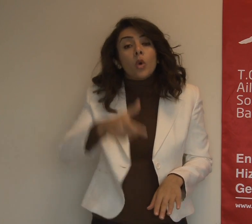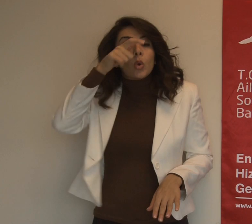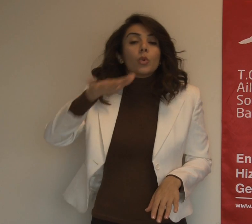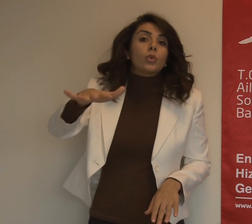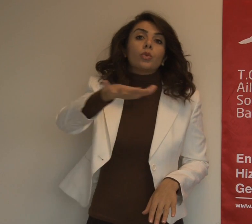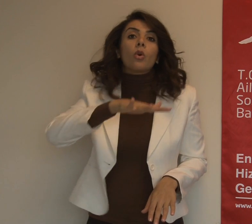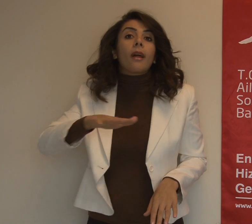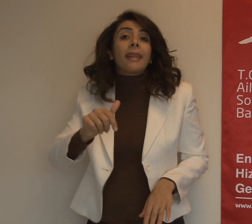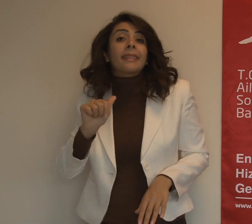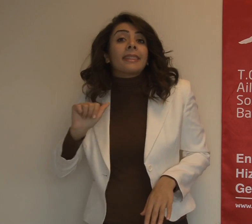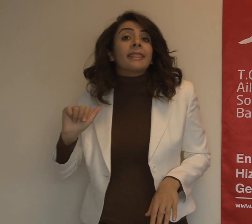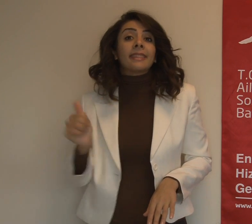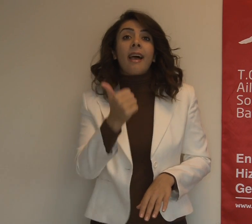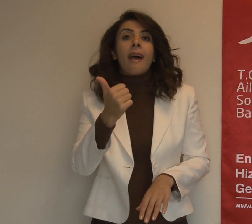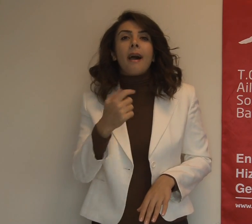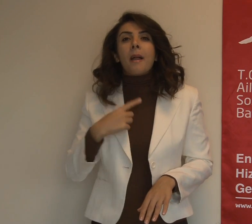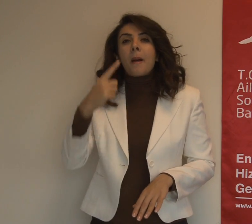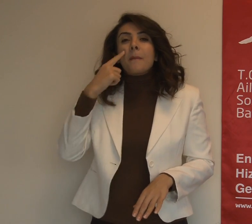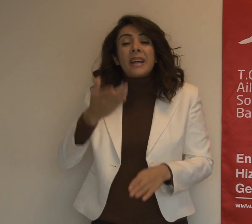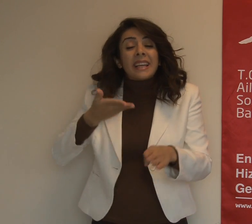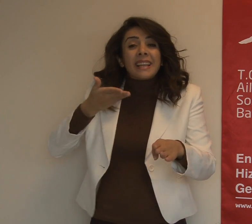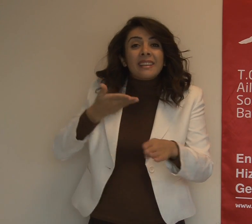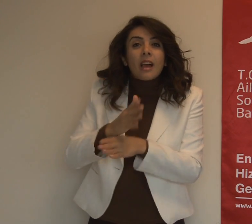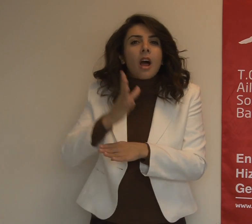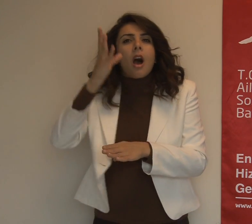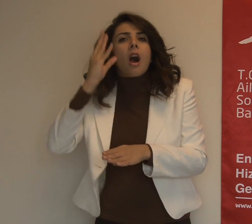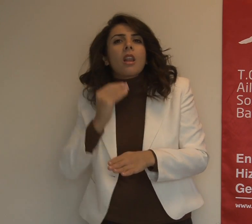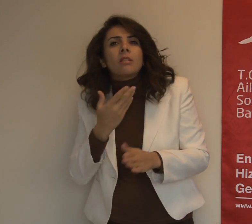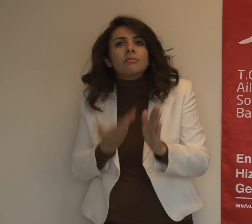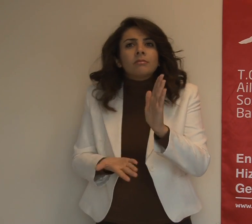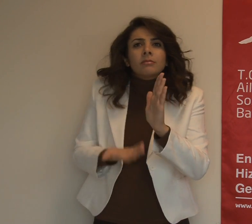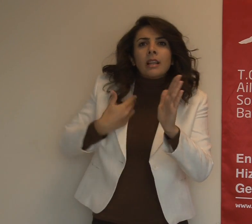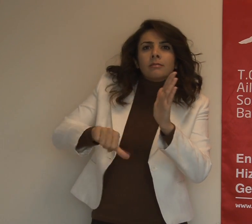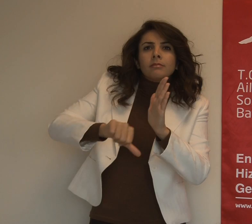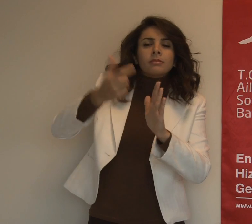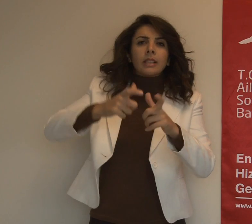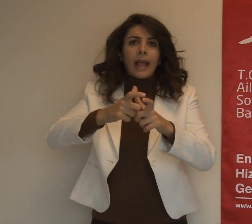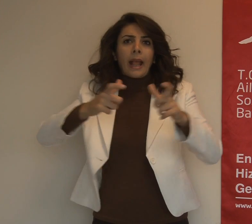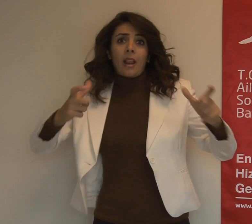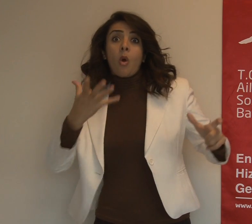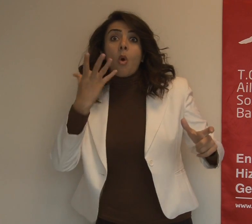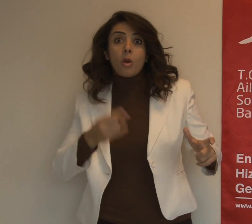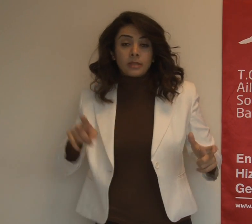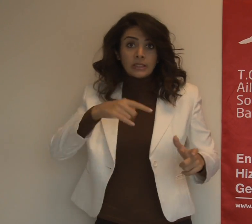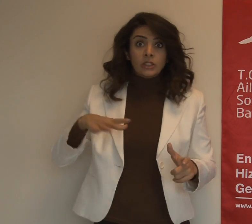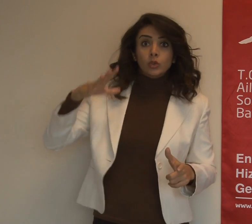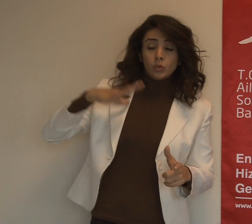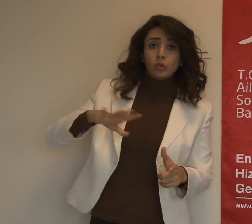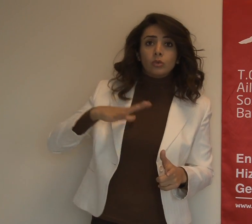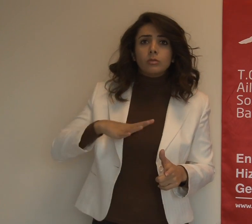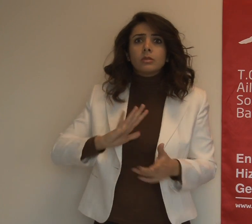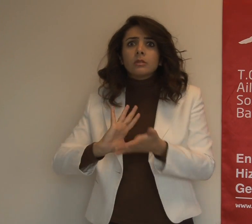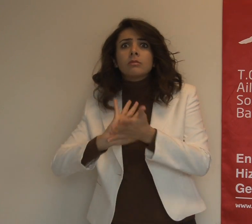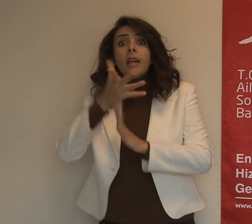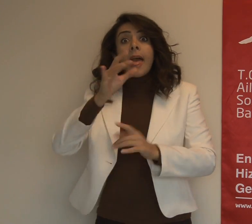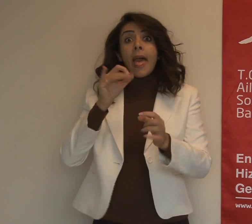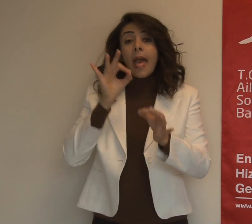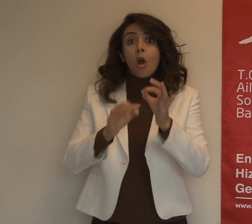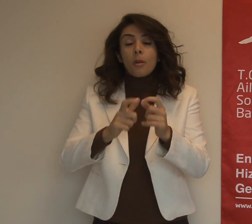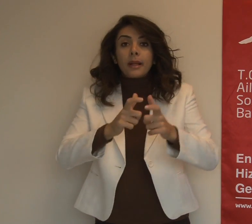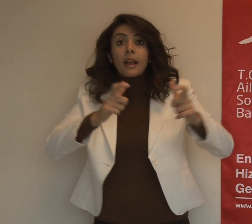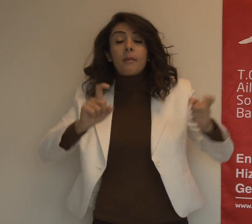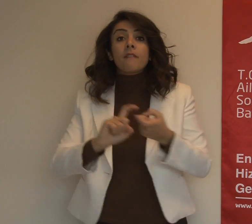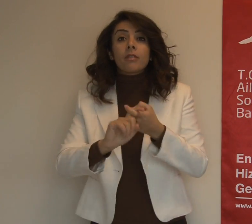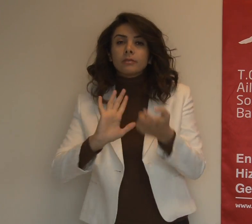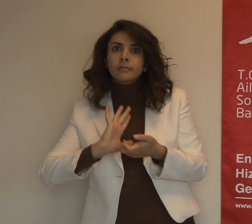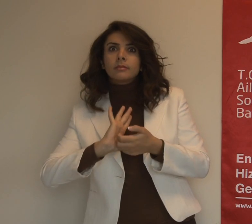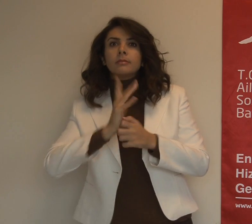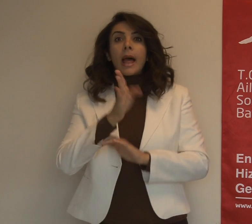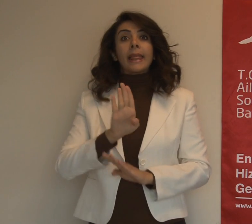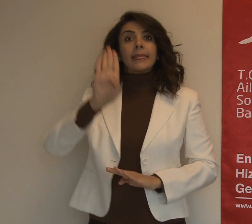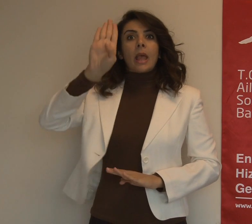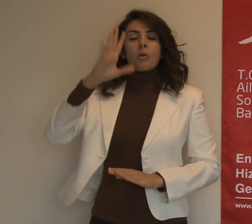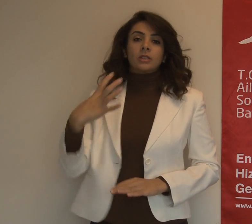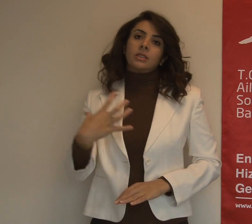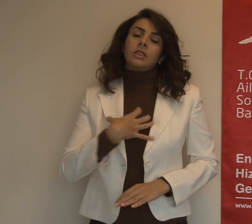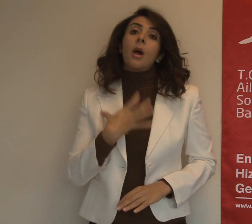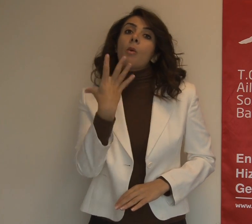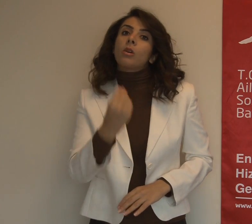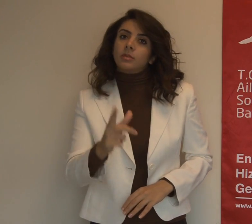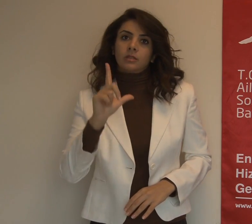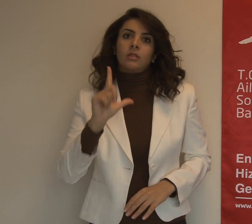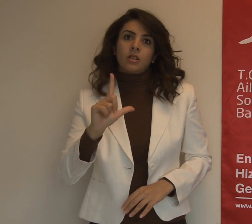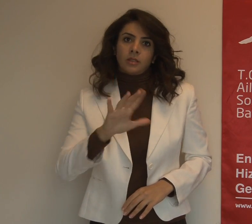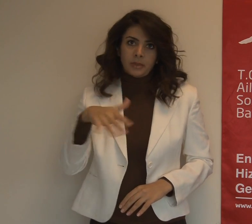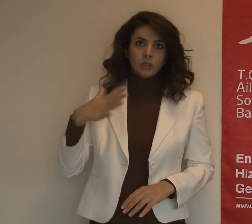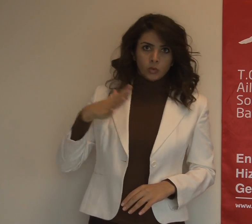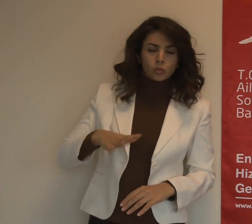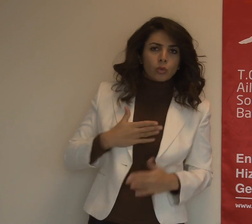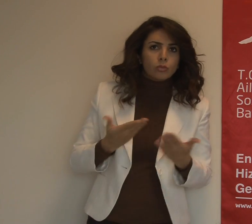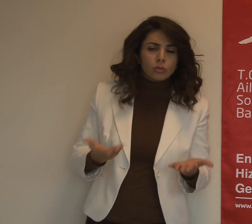Türkiye eğer gerçek anlamda kalkınmış bir ülke olmak istiyorsa, ileri bir ekonomi ve ileri bir demokrasiye sahip olmak istiyorsa